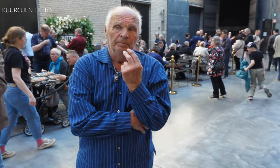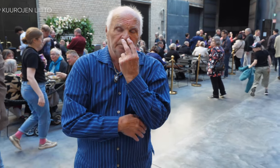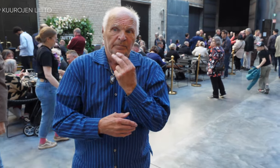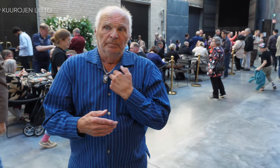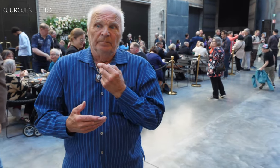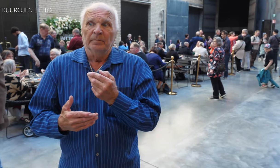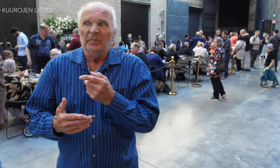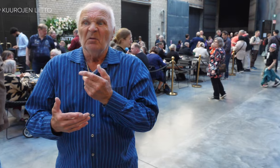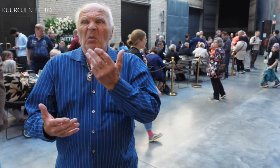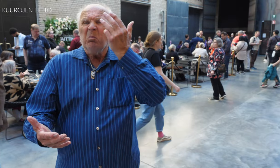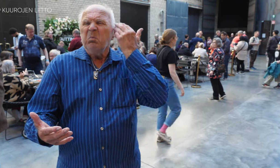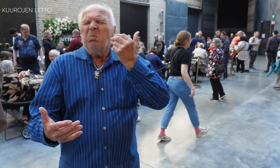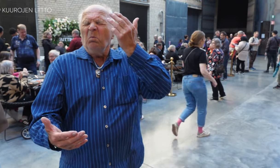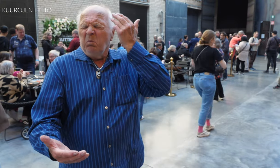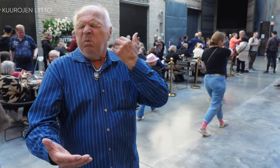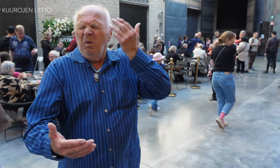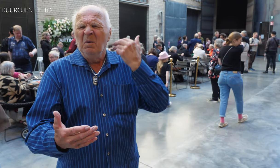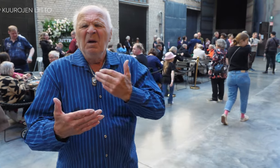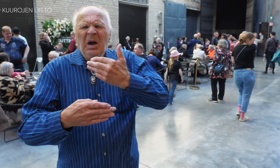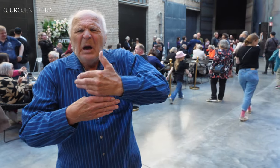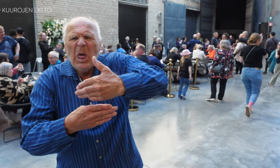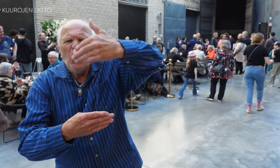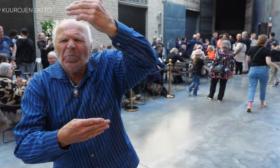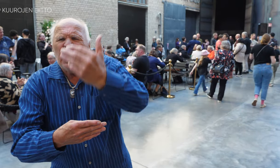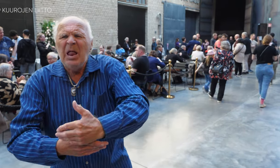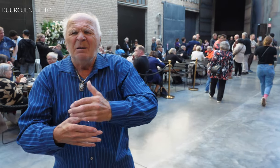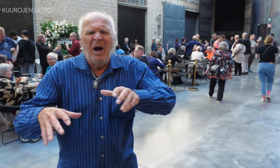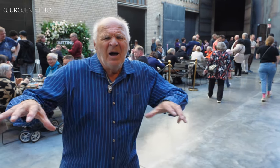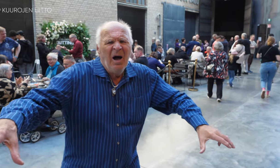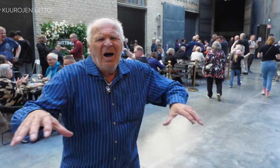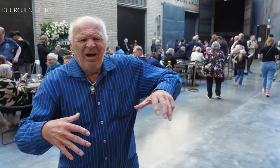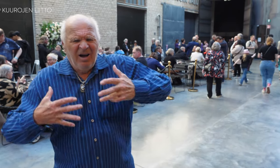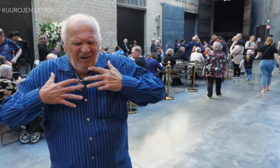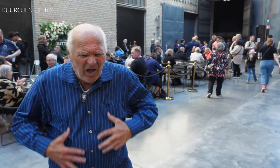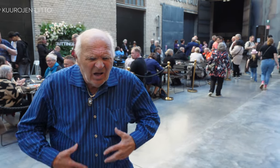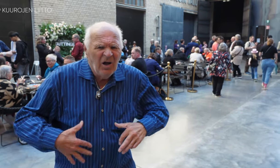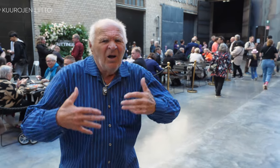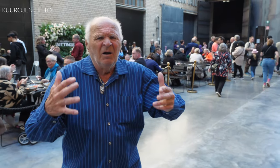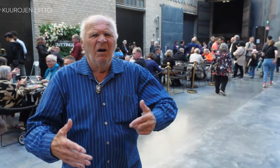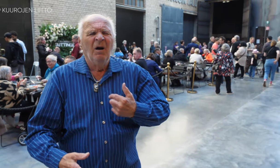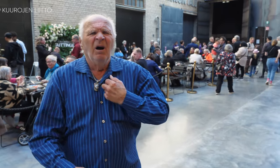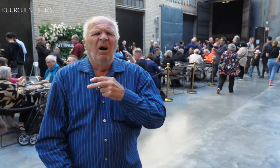Aikoinaan oli aina näytelmiä puvustuksineen.